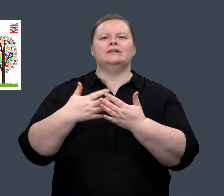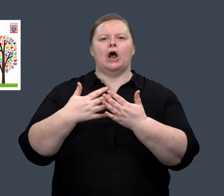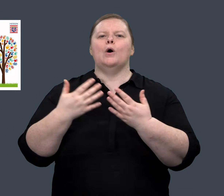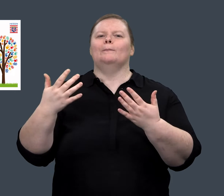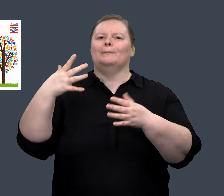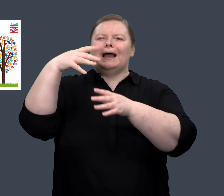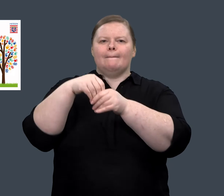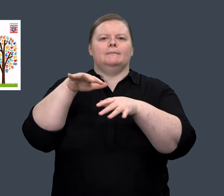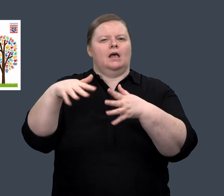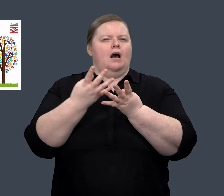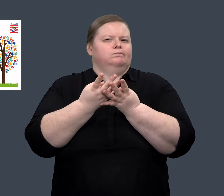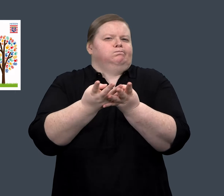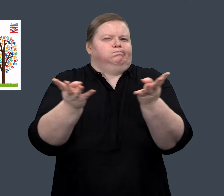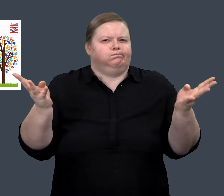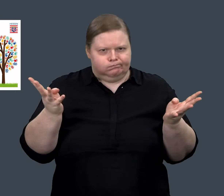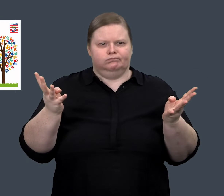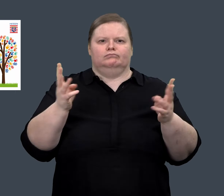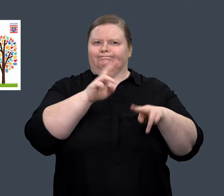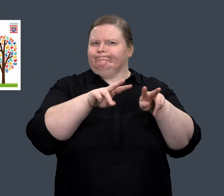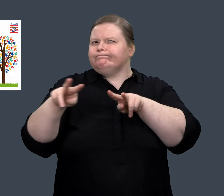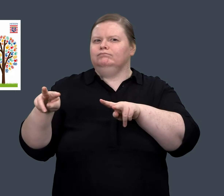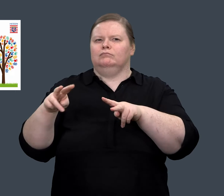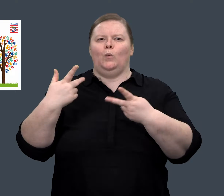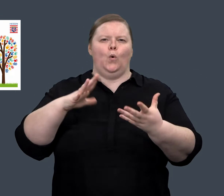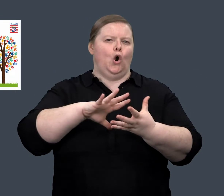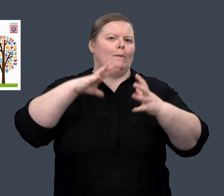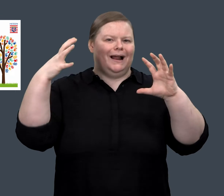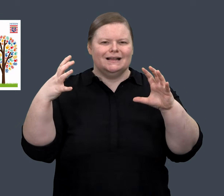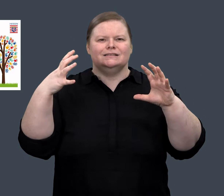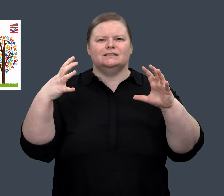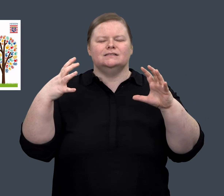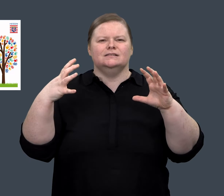hat es eine große Bandbreite und Komplexität.